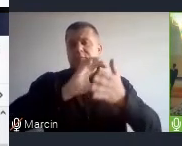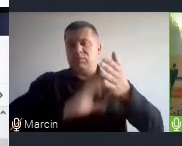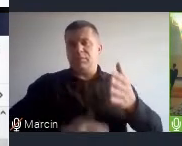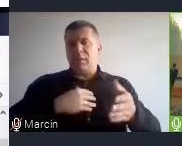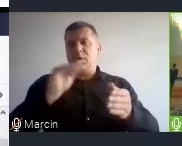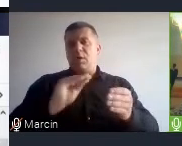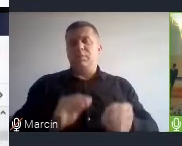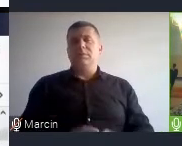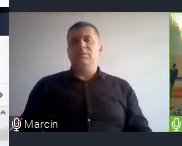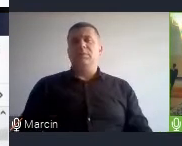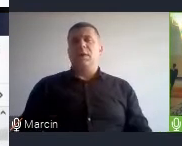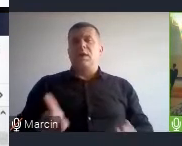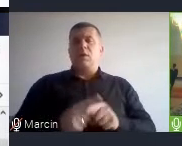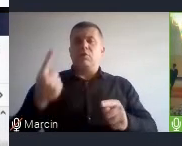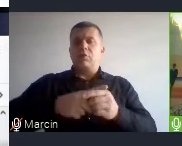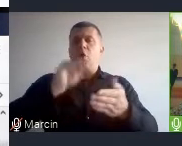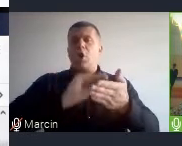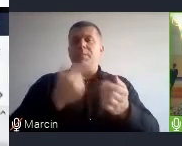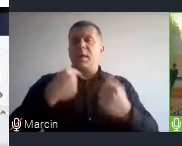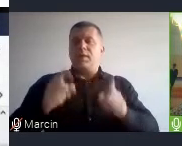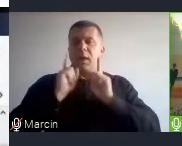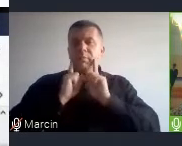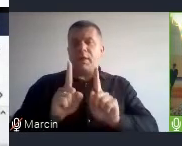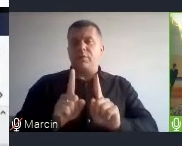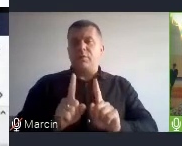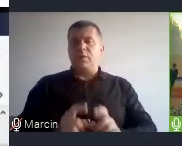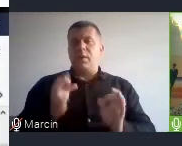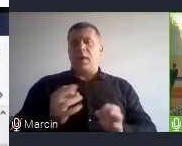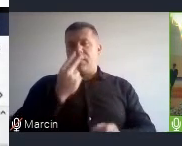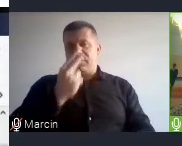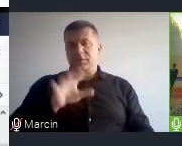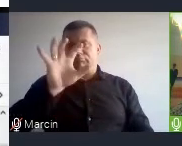i mamy opis nieprawidłowości, które teraz Państwo widzicie.